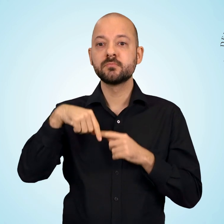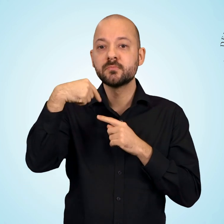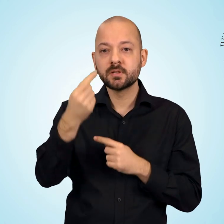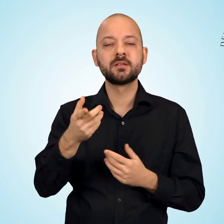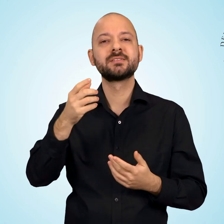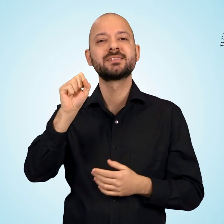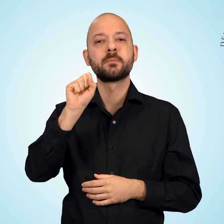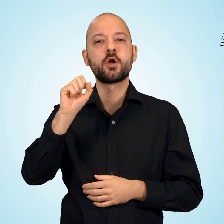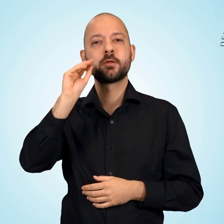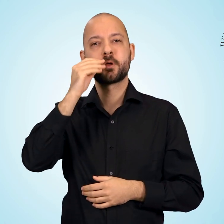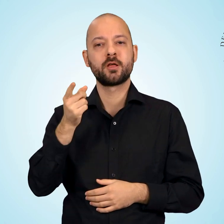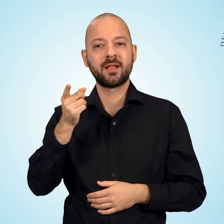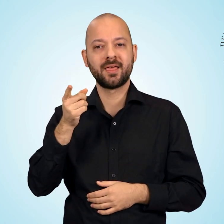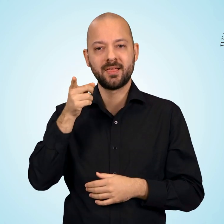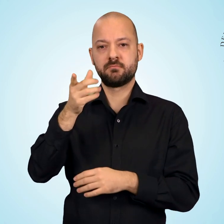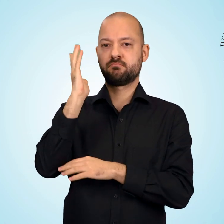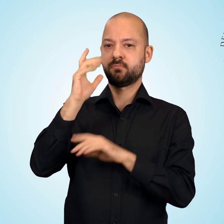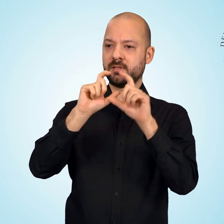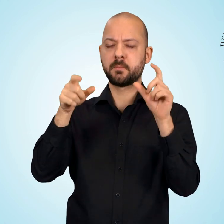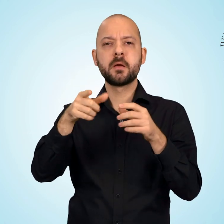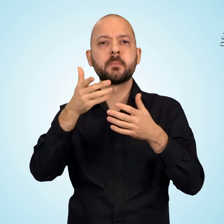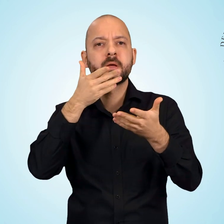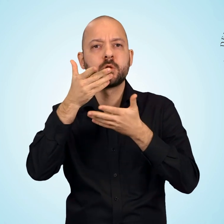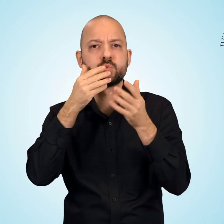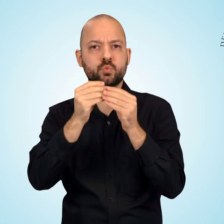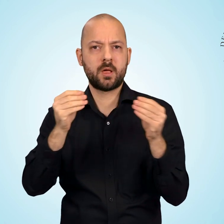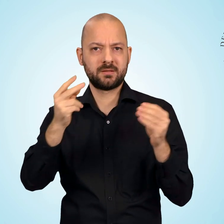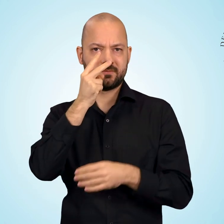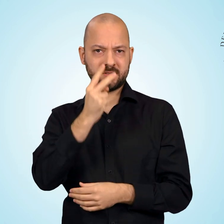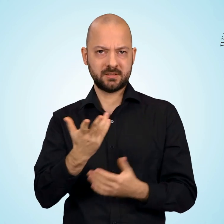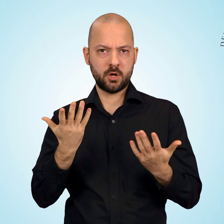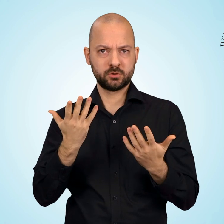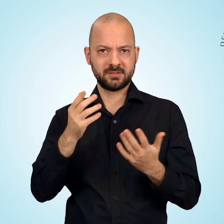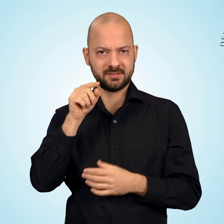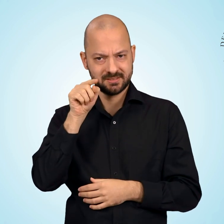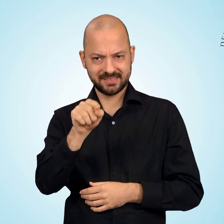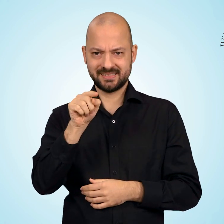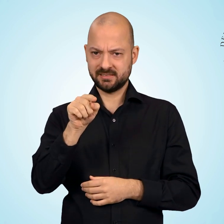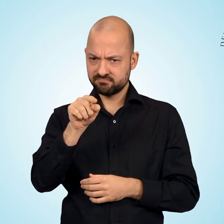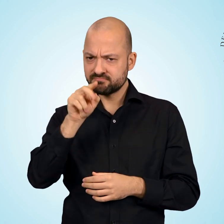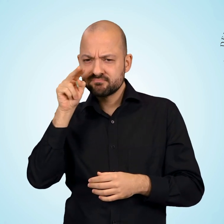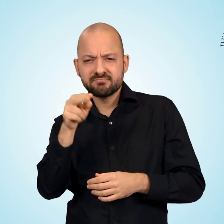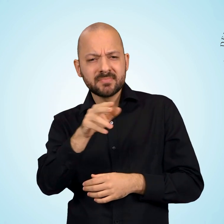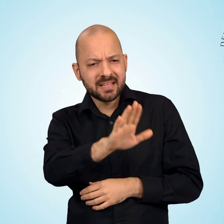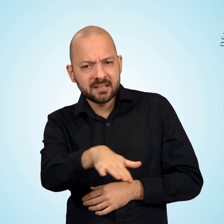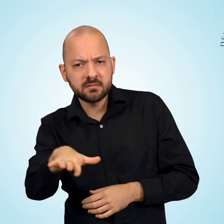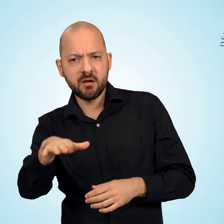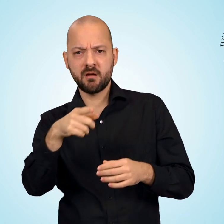Simone Bräunlich über „Beratungsqualität und deren Informationsmöglichkeiten